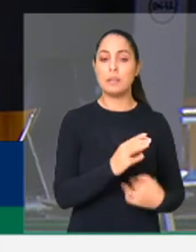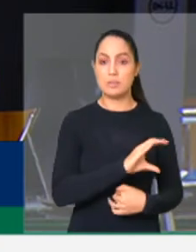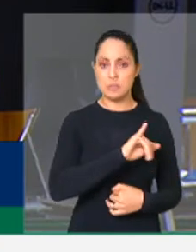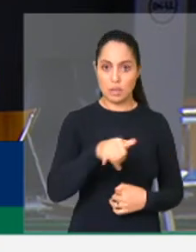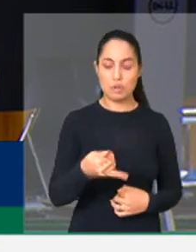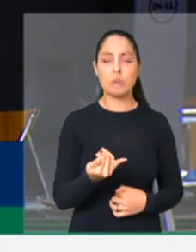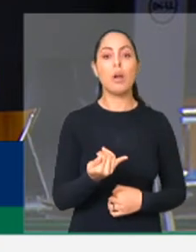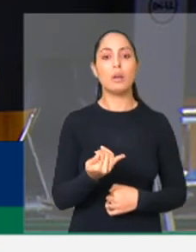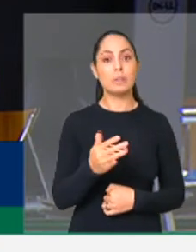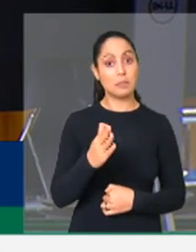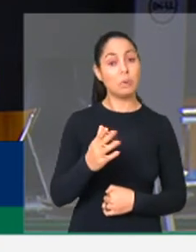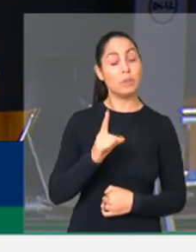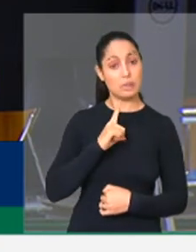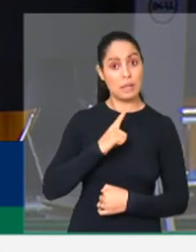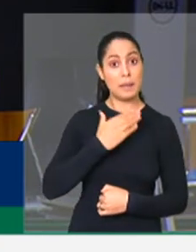LEITURA DO PARECER. -- [NARRADOR]: PRIMEIRO